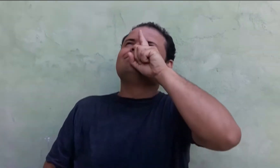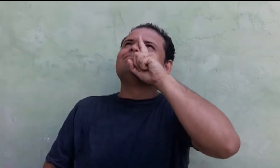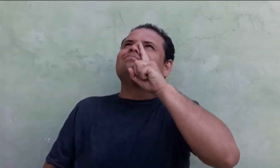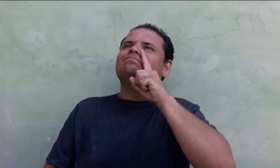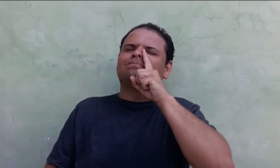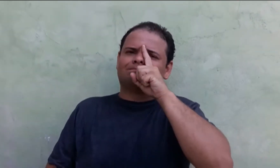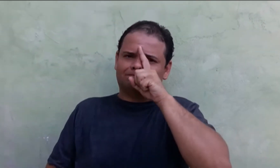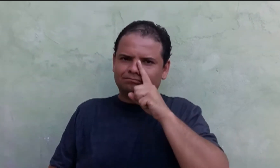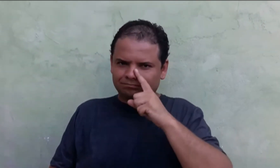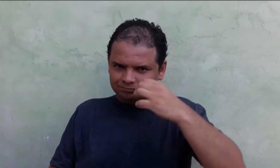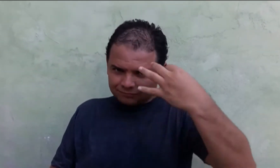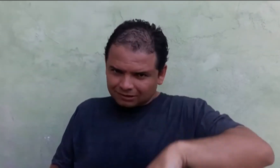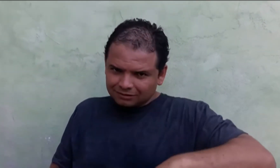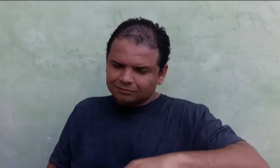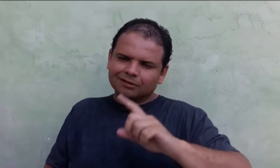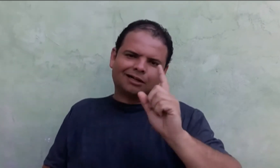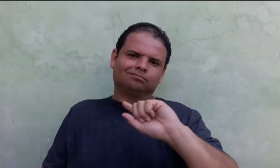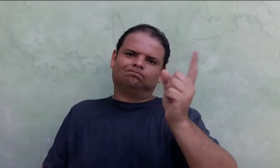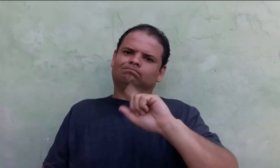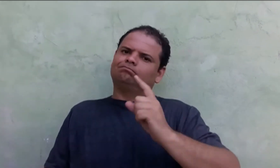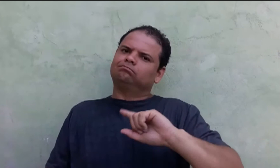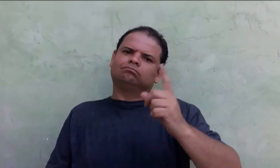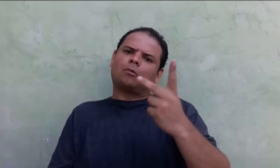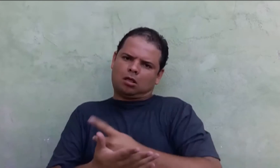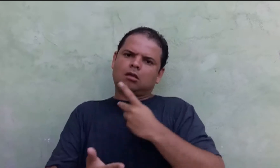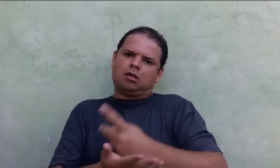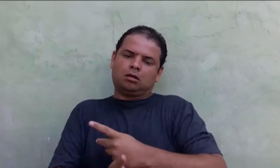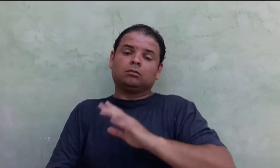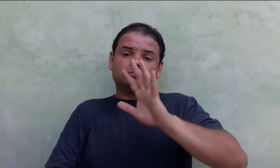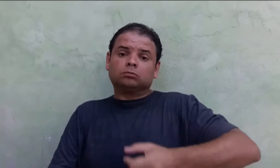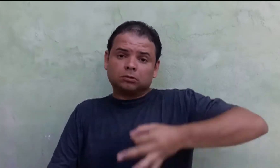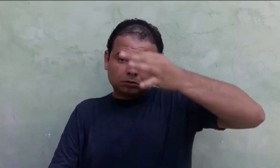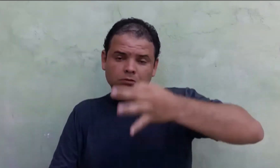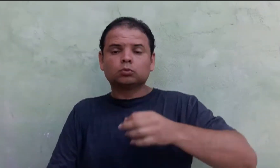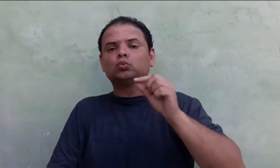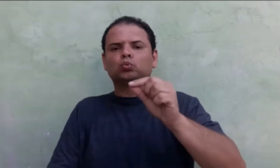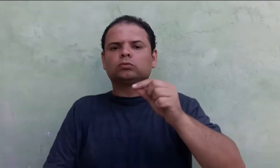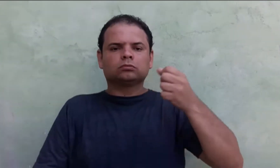isso é muito perigoso. Essa é a forma correta de receber um surdo? Não é, está errado.